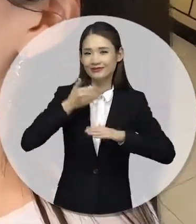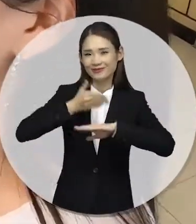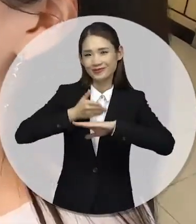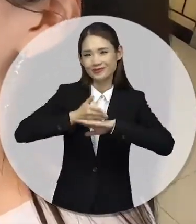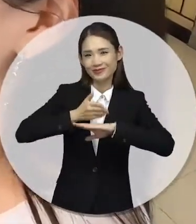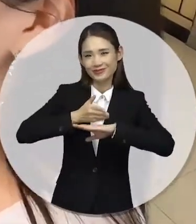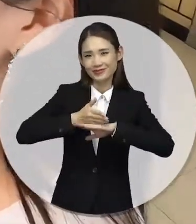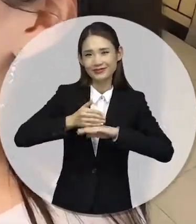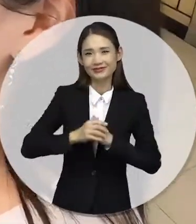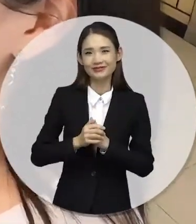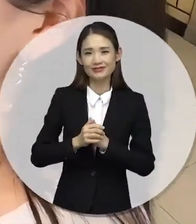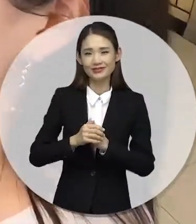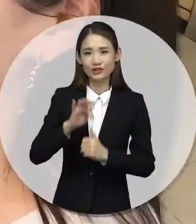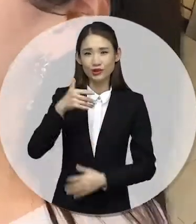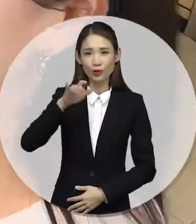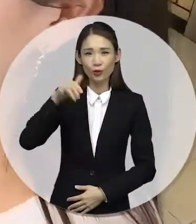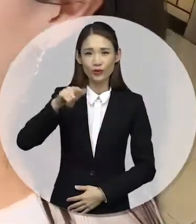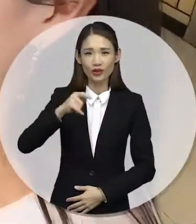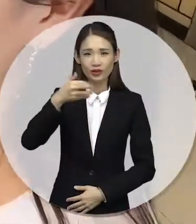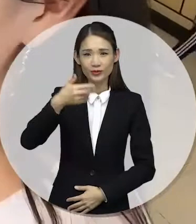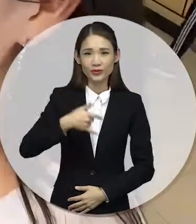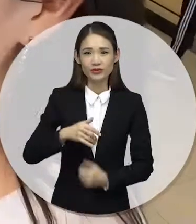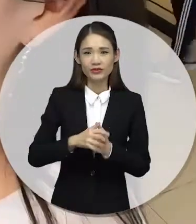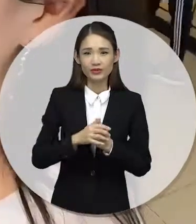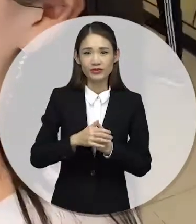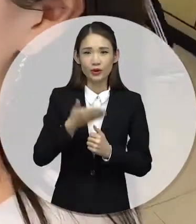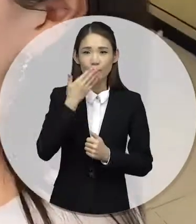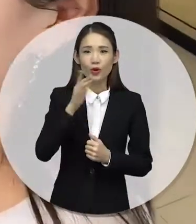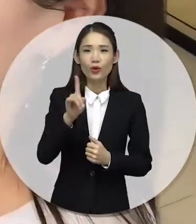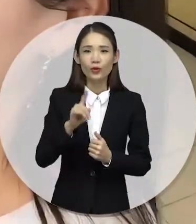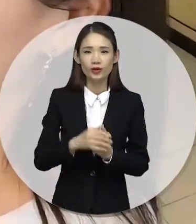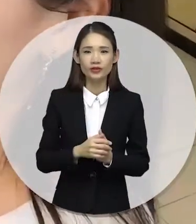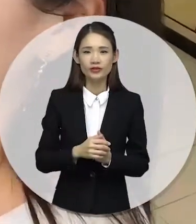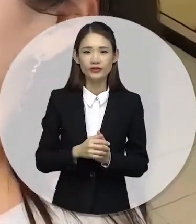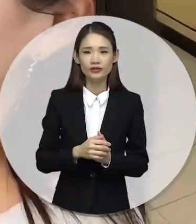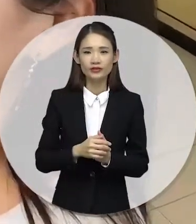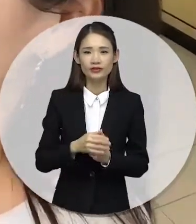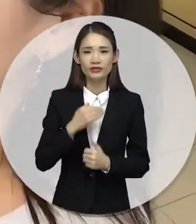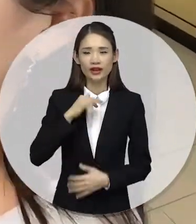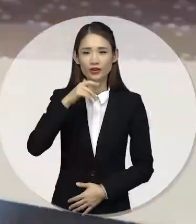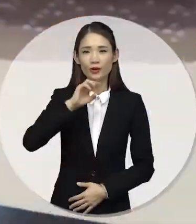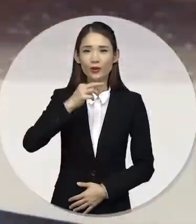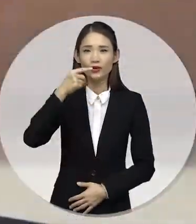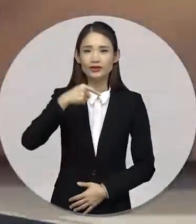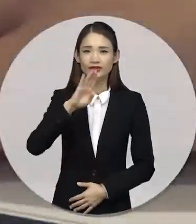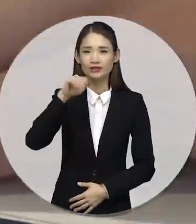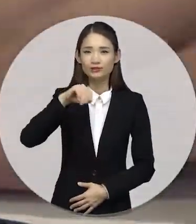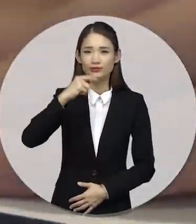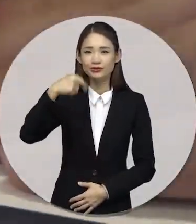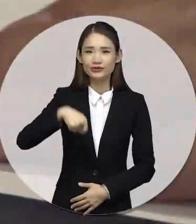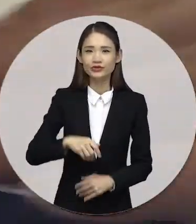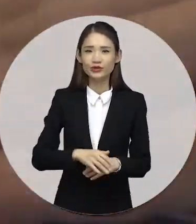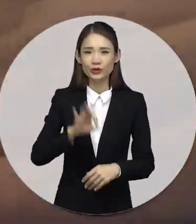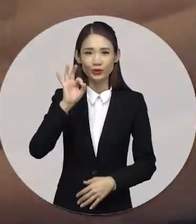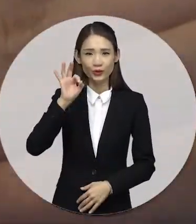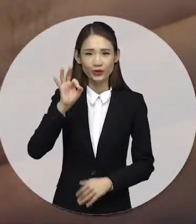김소희 : 오~ 점자 메뉴판. 메뉴 뭐 있어? 김한솔 : 너는 뭐 먹을 거야? 잠시만. 김소희 : 나는 콜드브루. 김한솔 : 아~ 오케이, 오케이. / 김소희 : 어때?